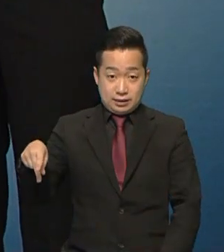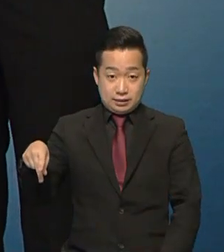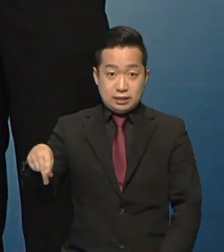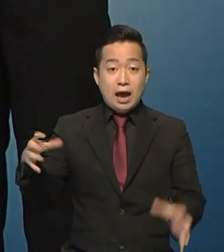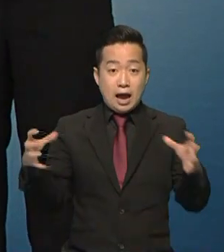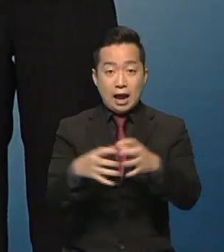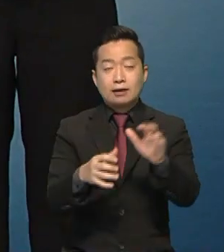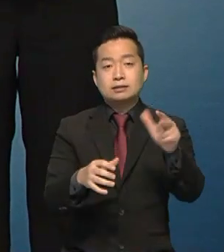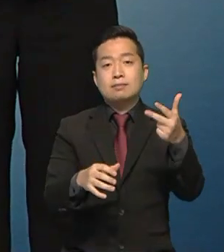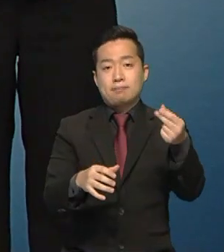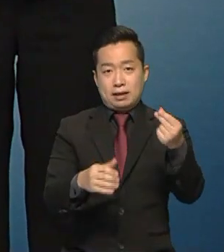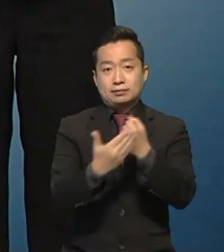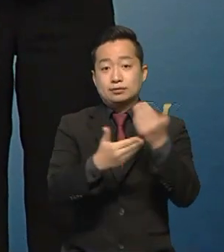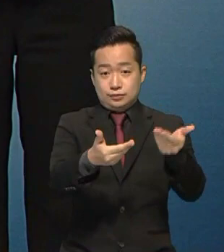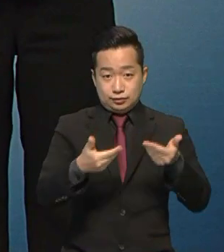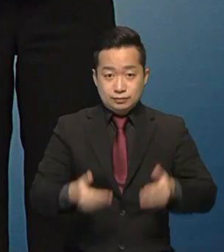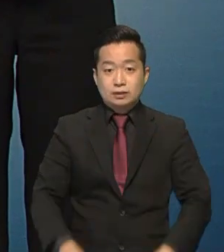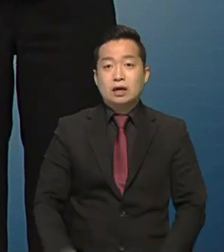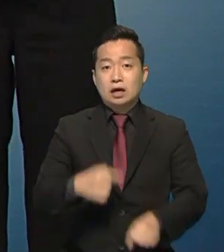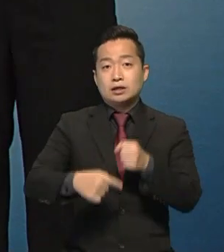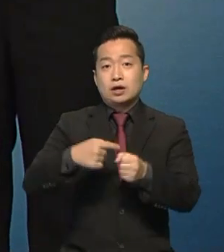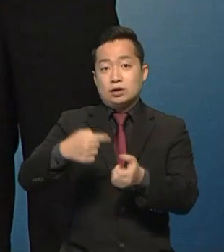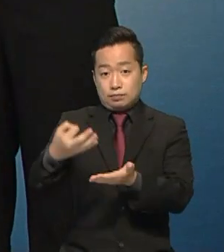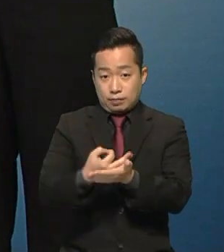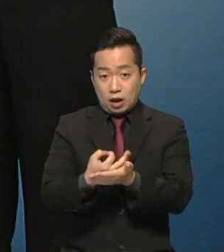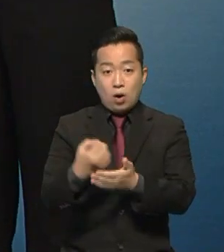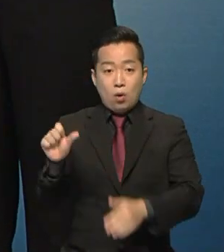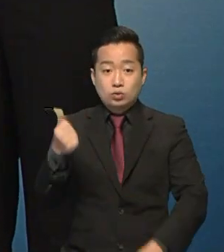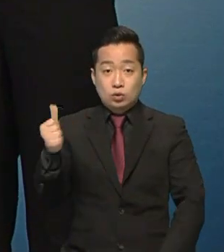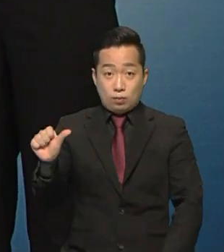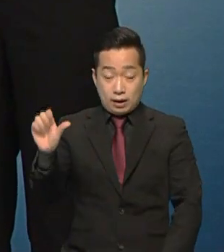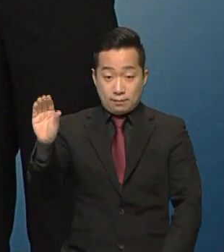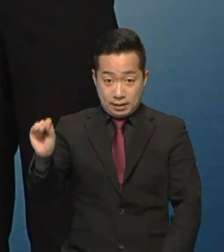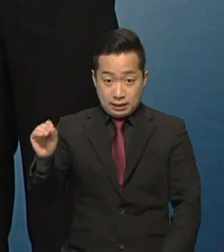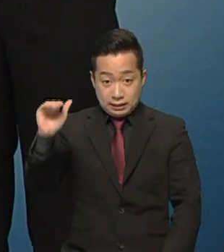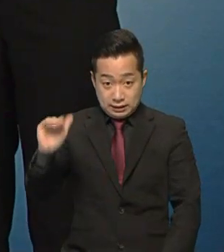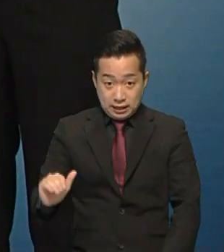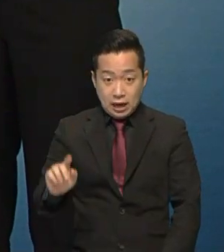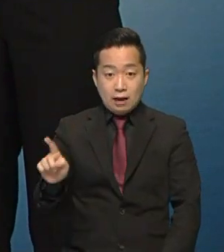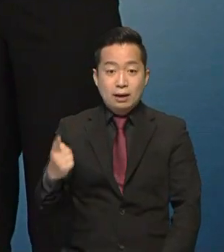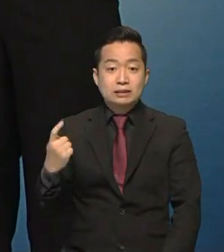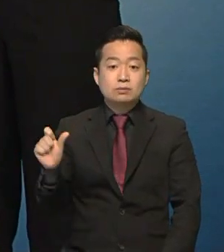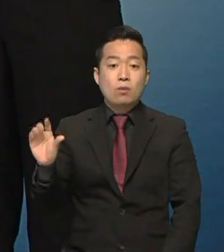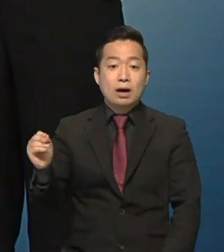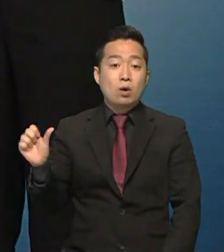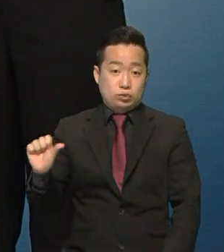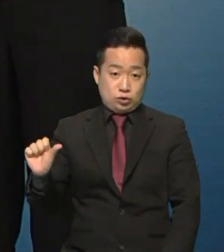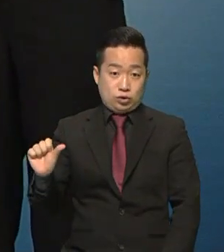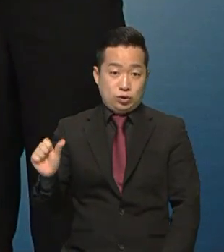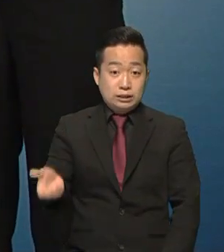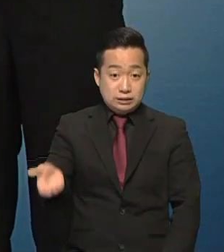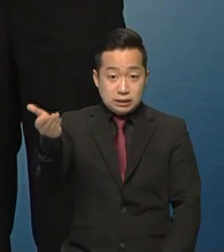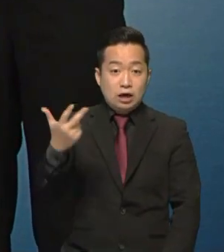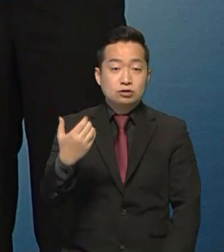공제가 됩니다. 연소득 5,500만 원 이하이면 115만 5천 원, 그 이상이라면 92만 4천 원까지 돌려받을 수 있습니다.